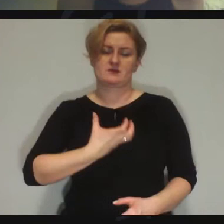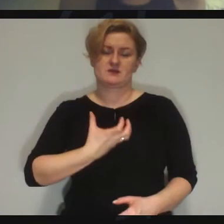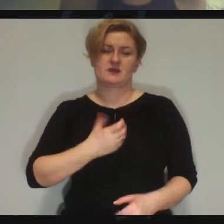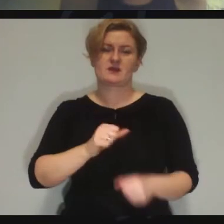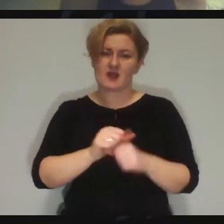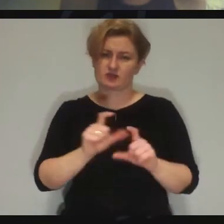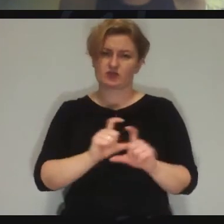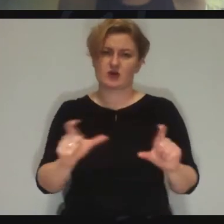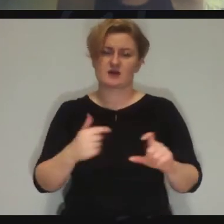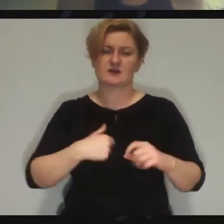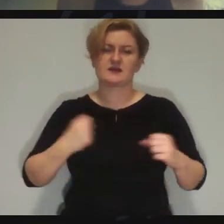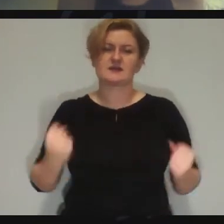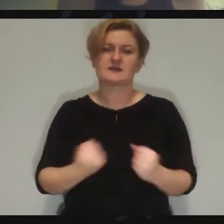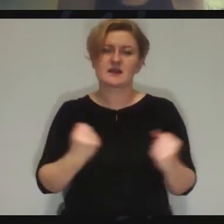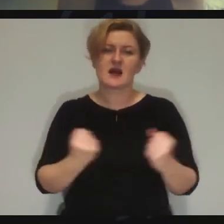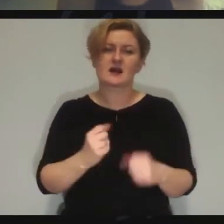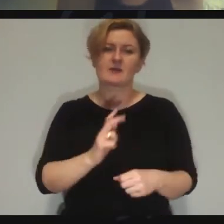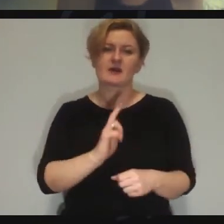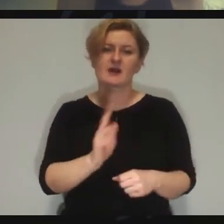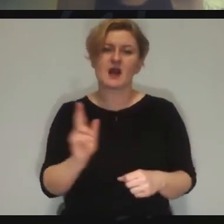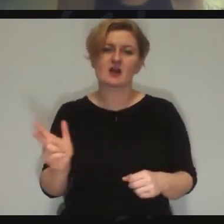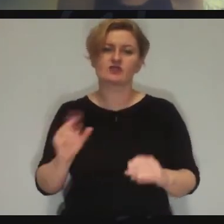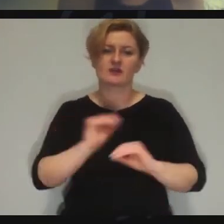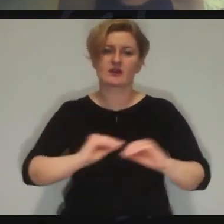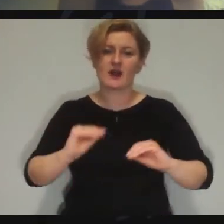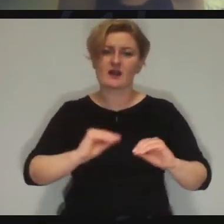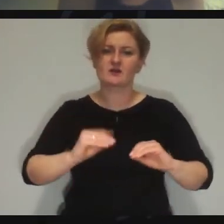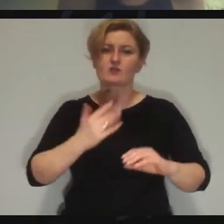Staram się, aby na każdym treningu było miejsce na rozmowę o tym,